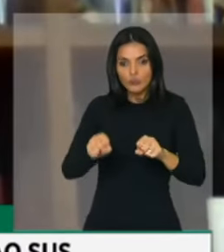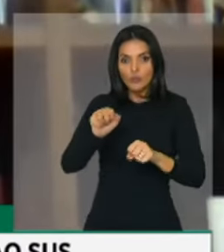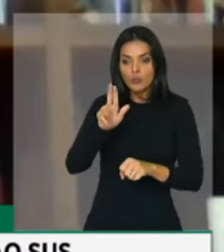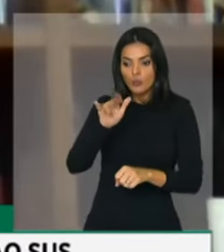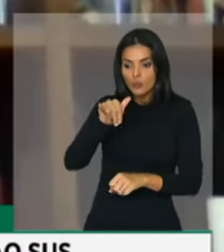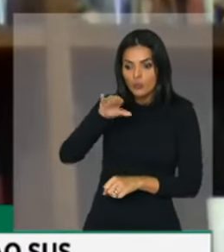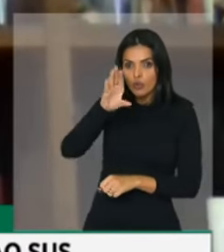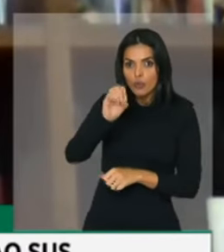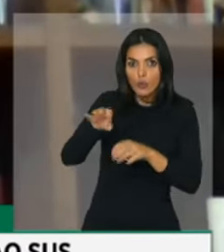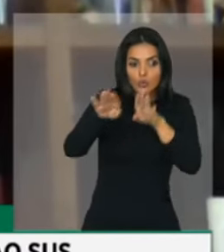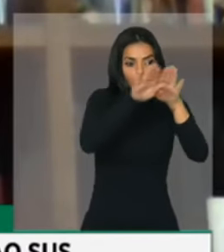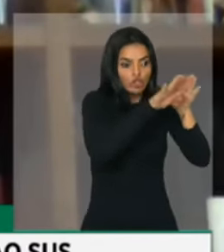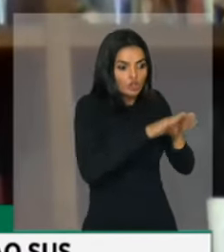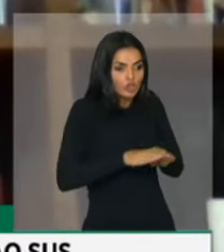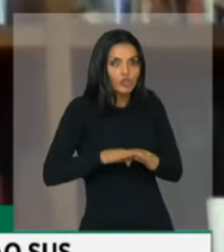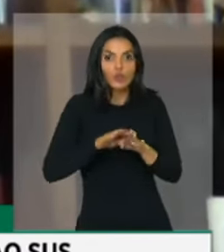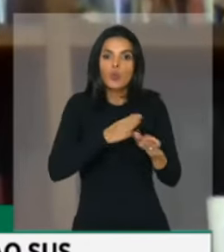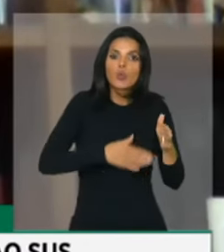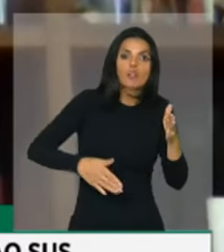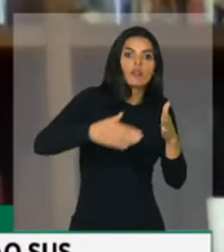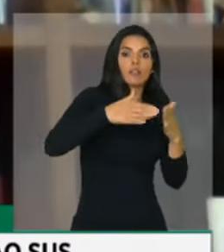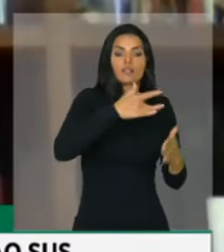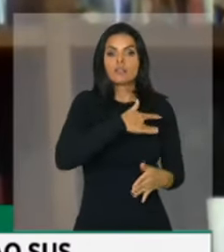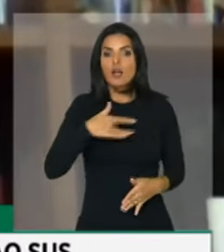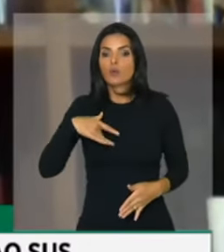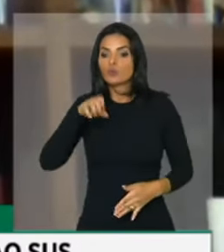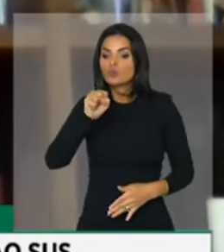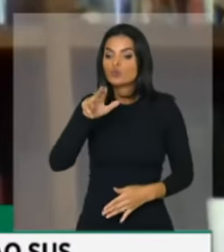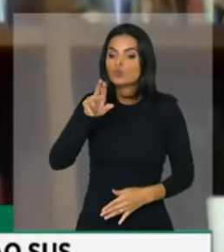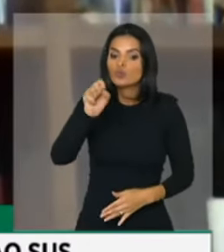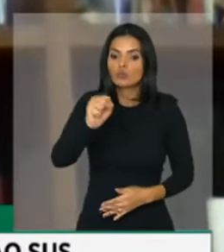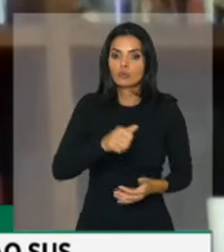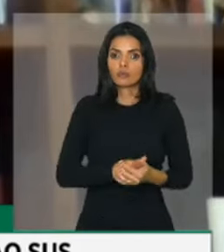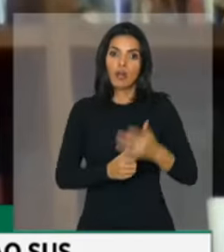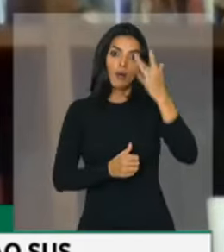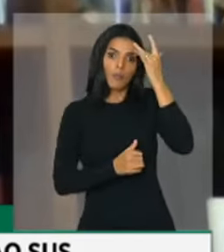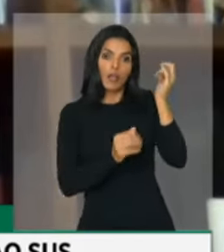UNIVERSAL DE SAÚDE NO BRASIL. AMANHÃ NÓS VAMOS DISCUTIR O ORÇAMENTO, NOTICIO ORÇAMENTO HÁ UMA REDUÇÃO DA VERBA DA